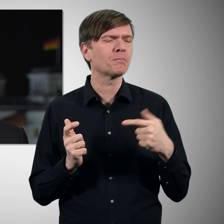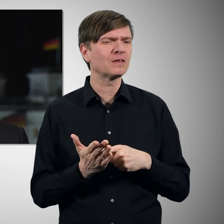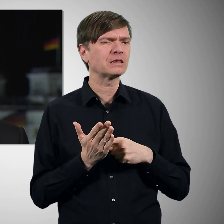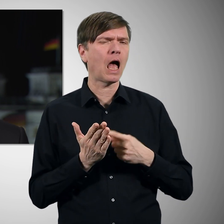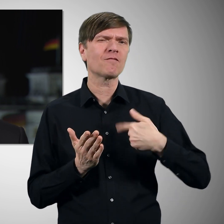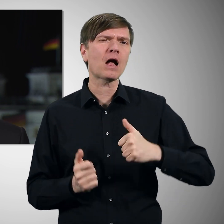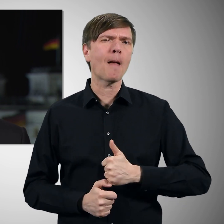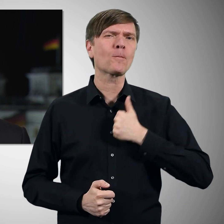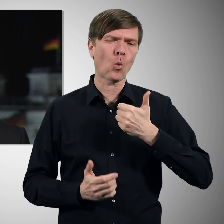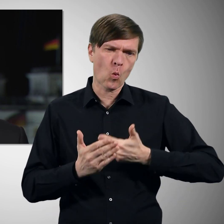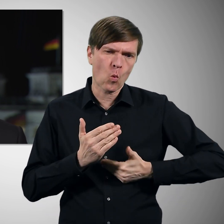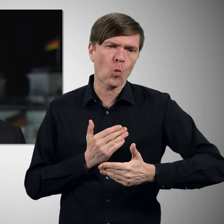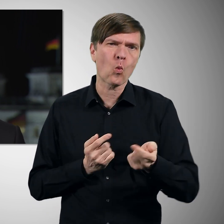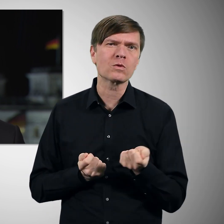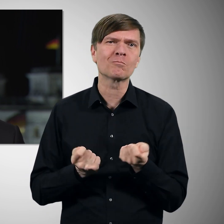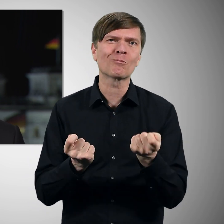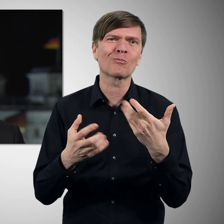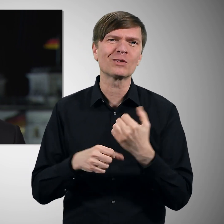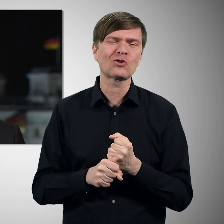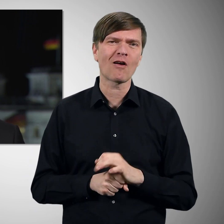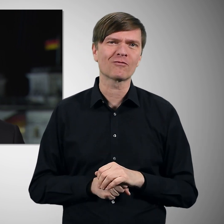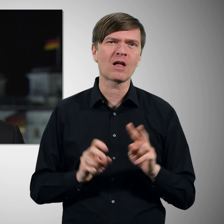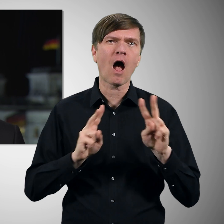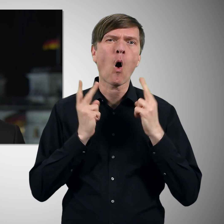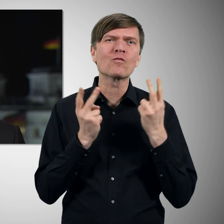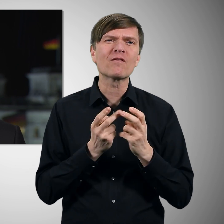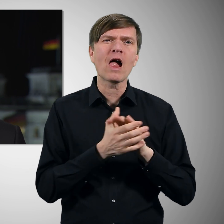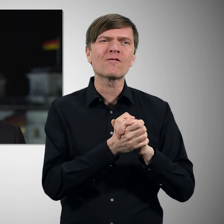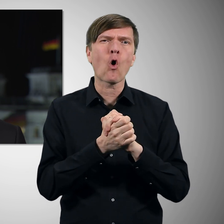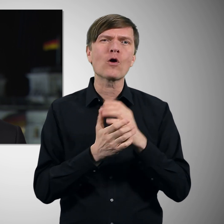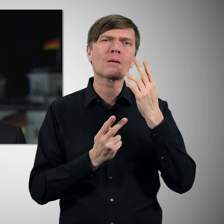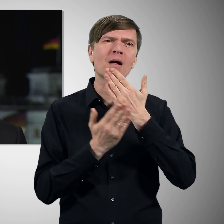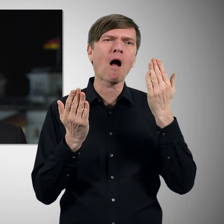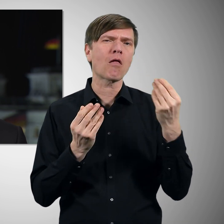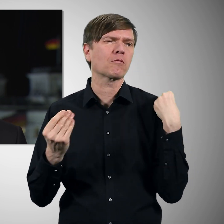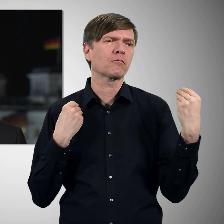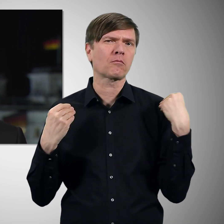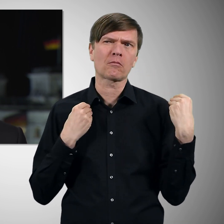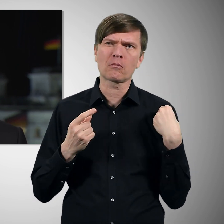„Wer, wenn nicht Ihr in Deutschland kriegt das hin?“ das sagen mir viele um uns herum in Europa und auf der Welt.